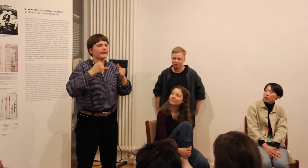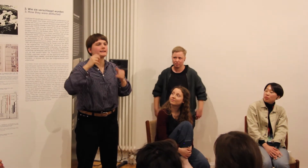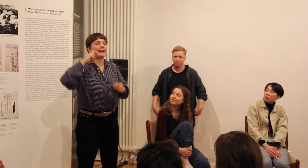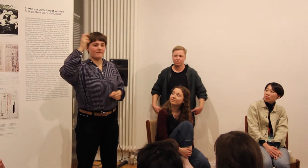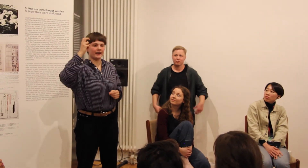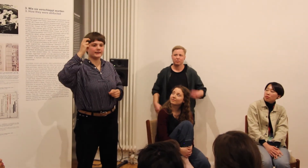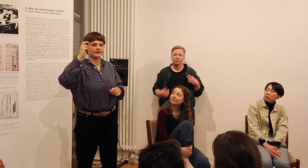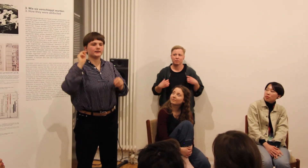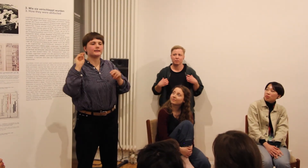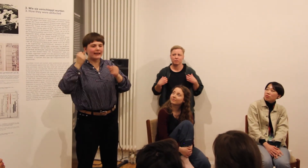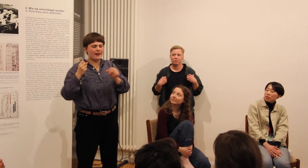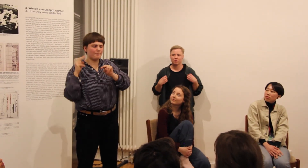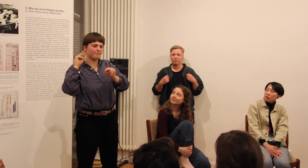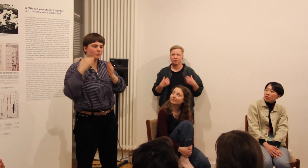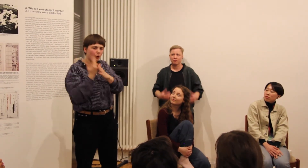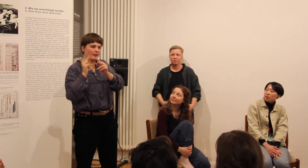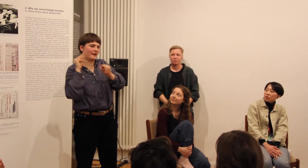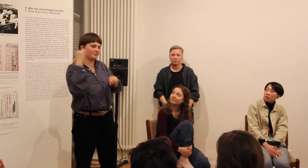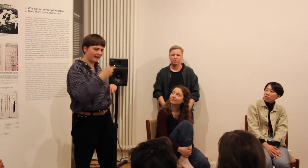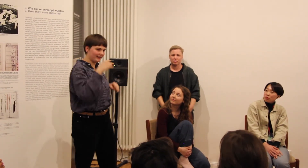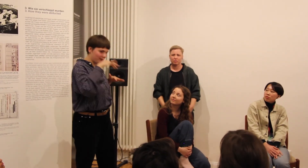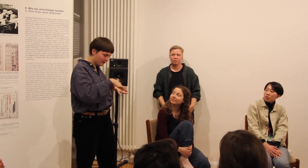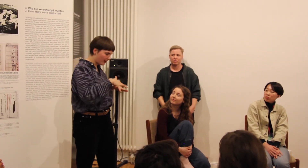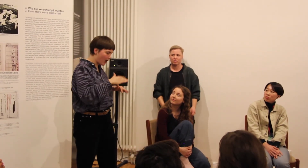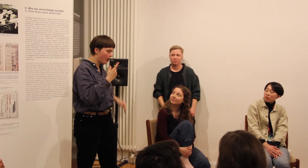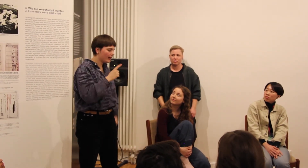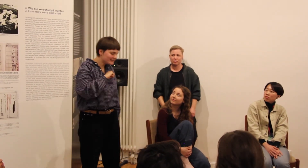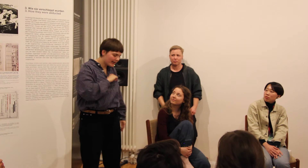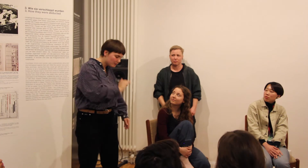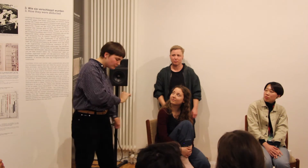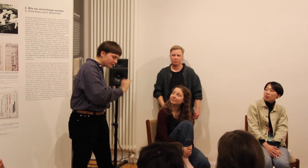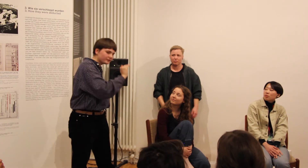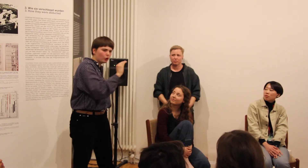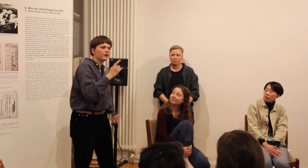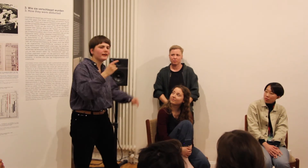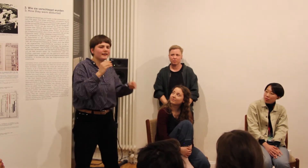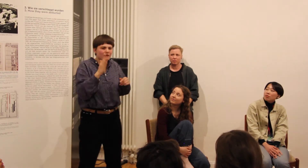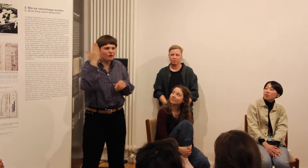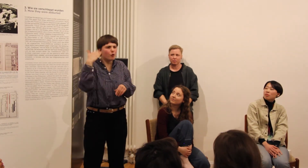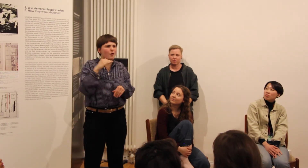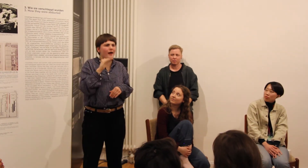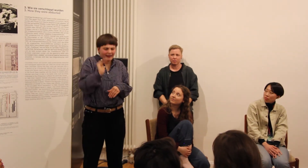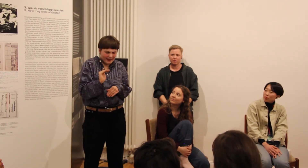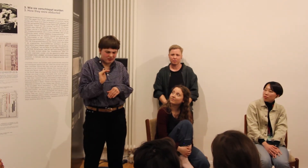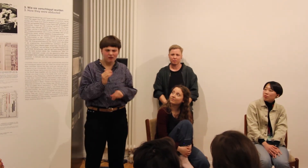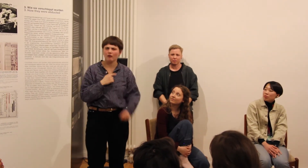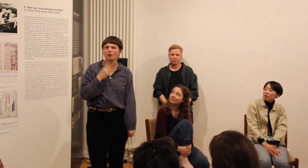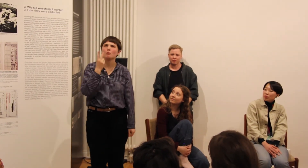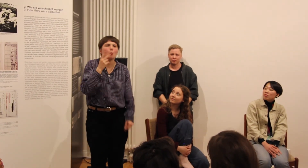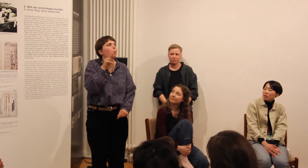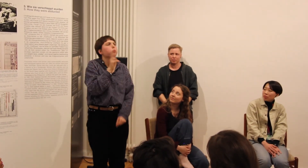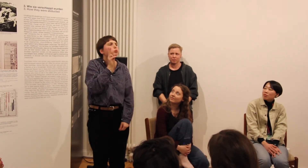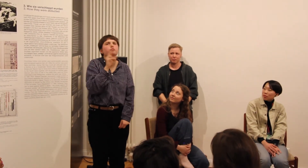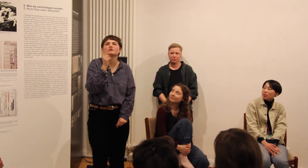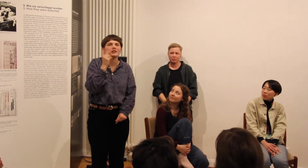Da du dadurch in die Reflektion gegangen bist und jetzt als erwachsene Person, deine Kindheit und Erfahrungen reflektieren kannst.